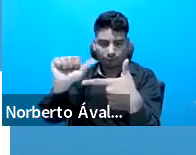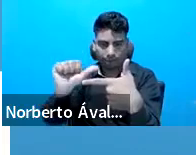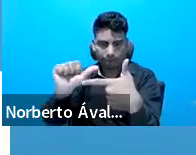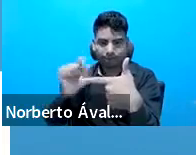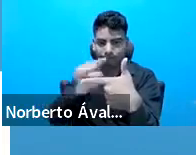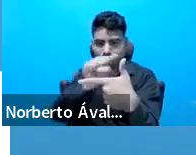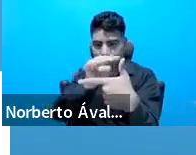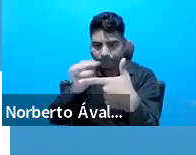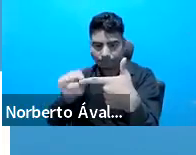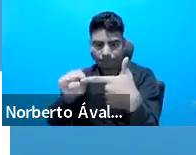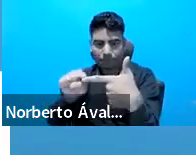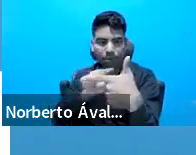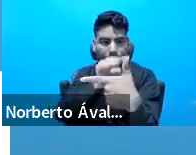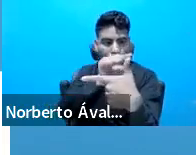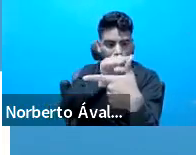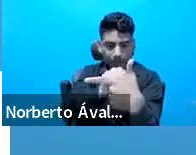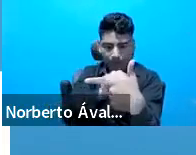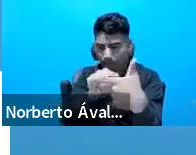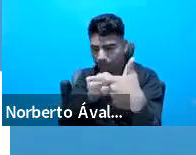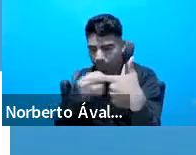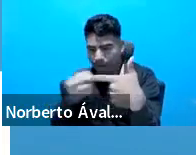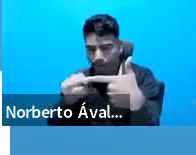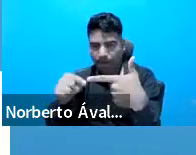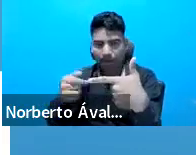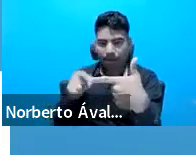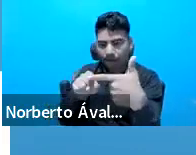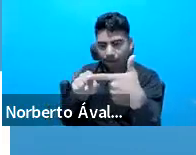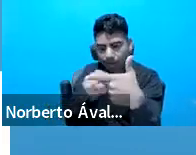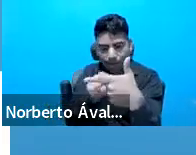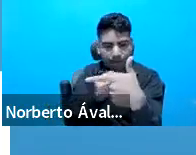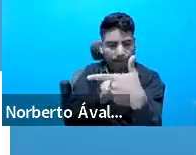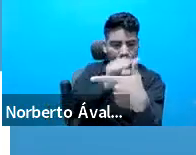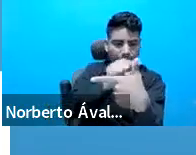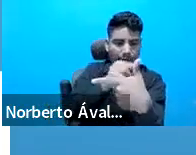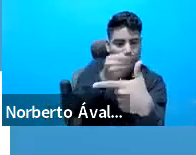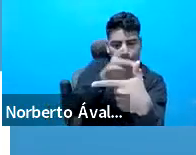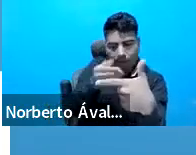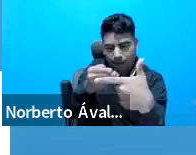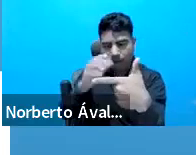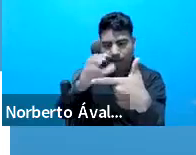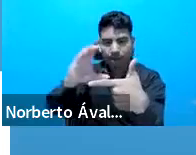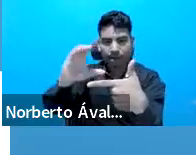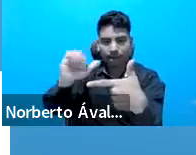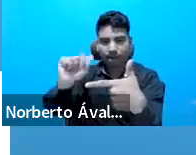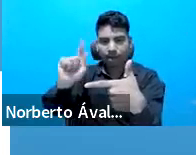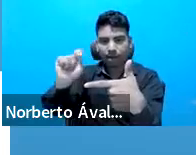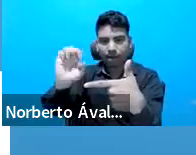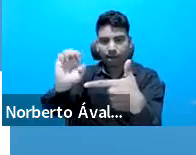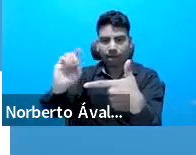o kate. En entonces kate. En entonces si yo dibujo un cuadrado en cada en cada 1 de los en cada 1 de los catetos y en cada 1 de los catetos y un